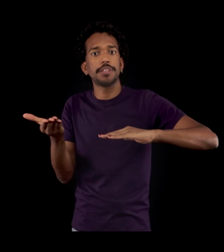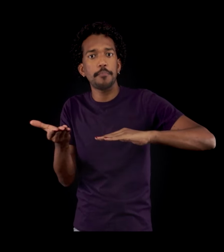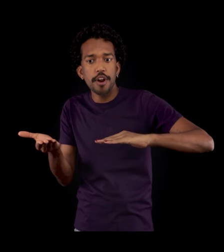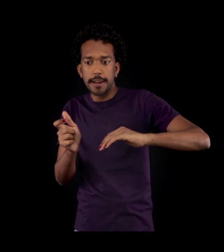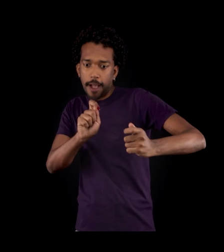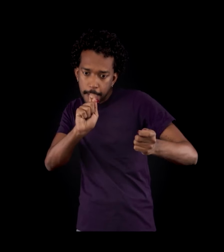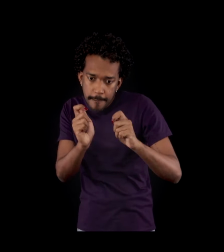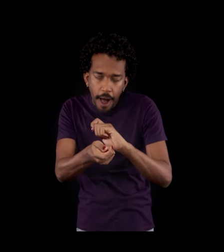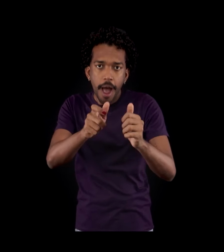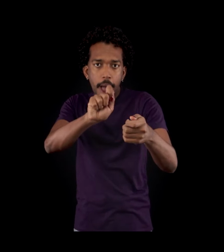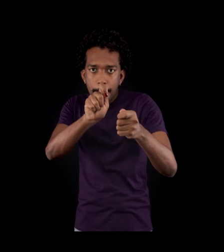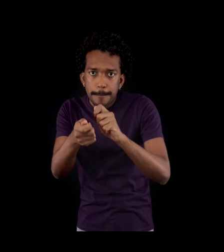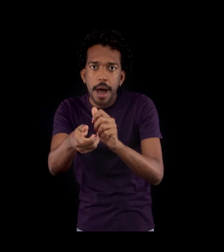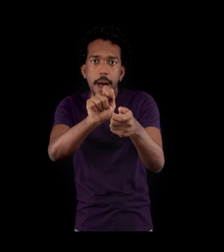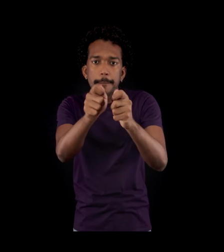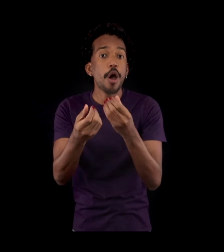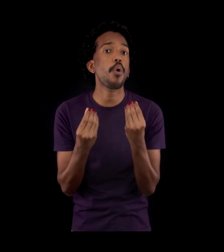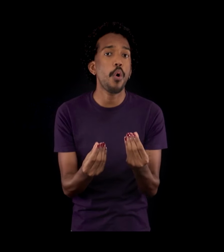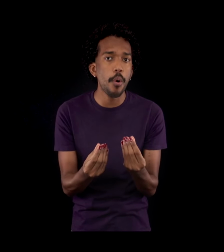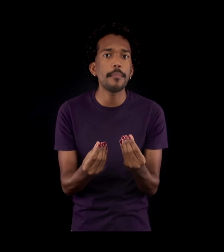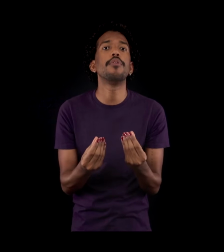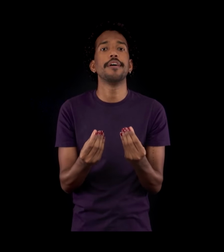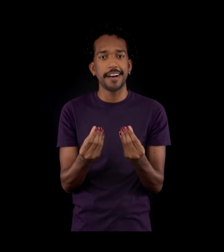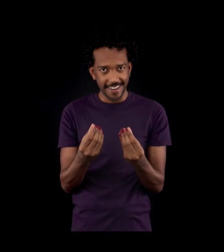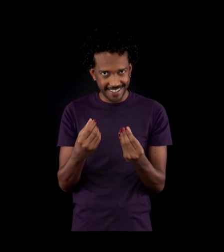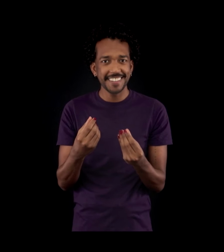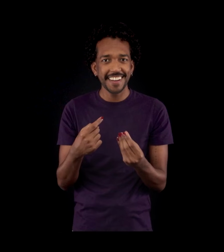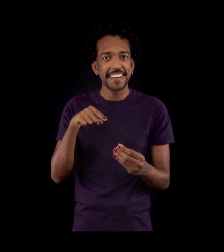Já, com a forma de dentro, por assim dizer,